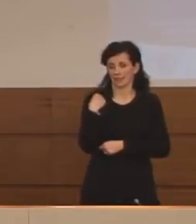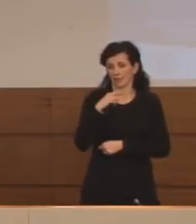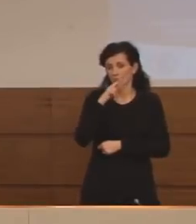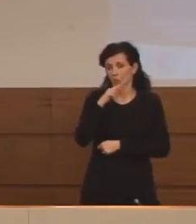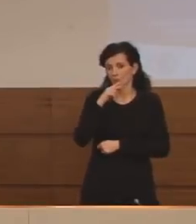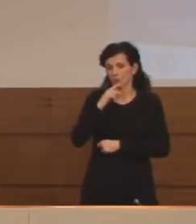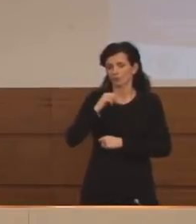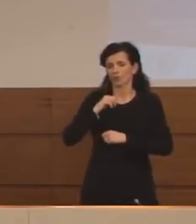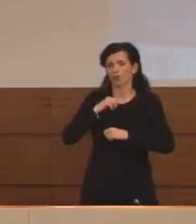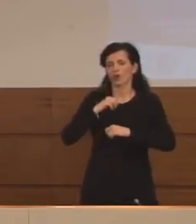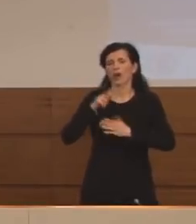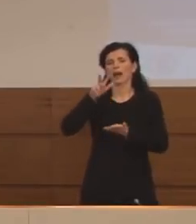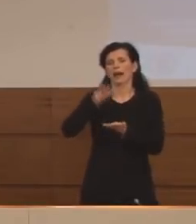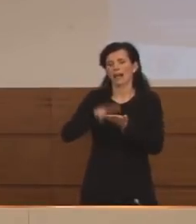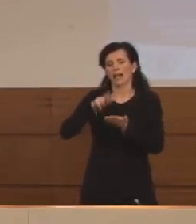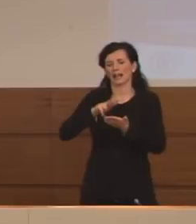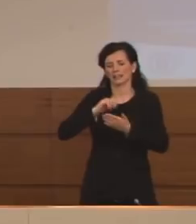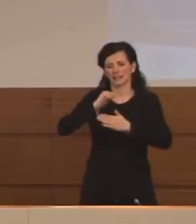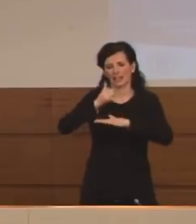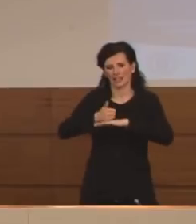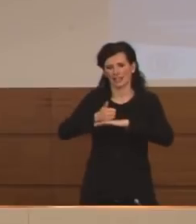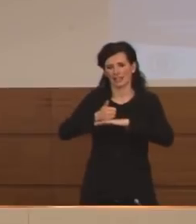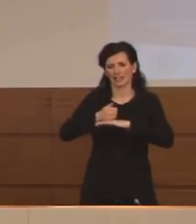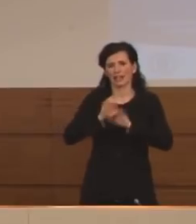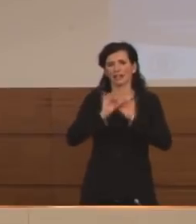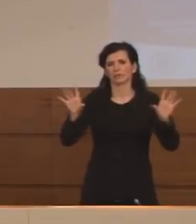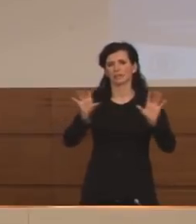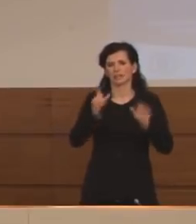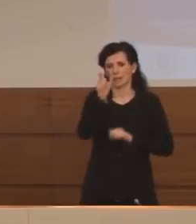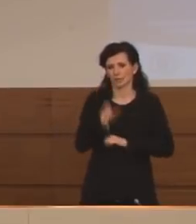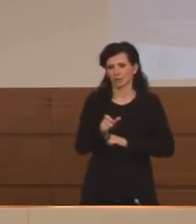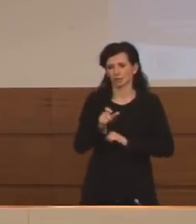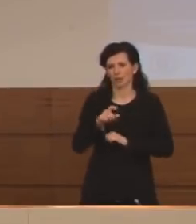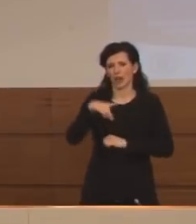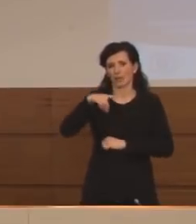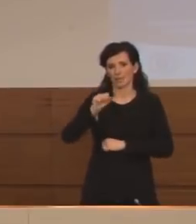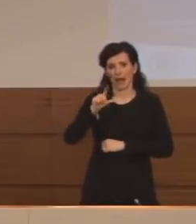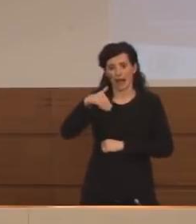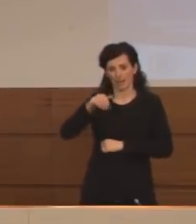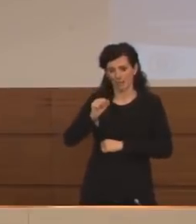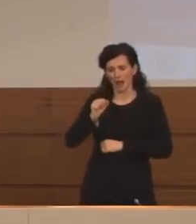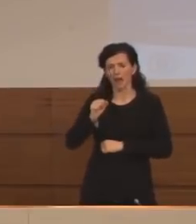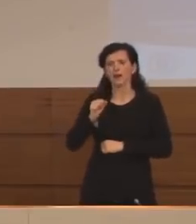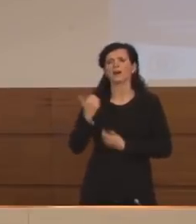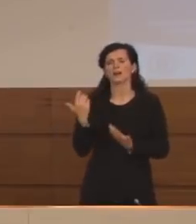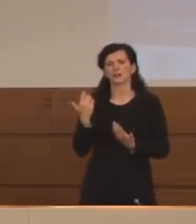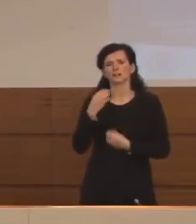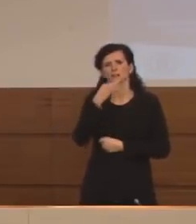ha aggiornato dei dati che erano stati già presentati una decina di giorni fa, una settimana fa,